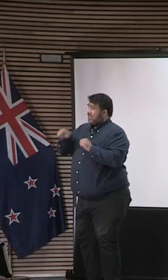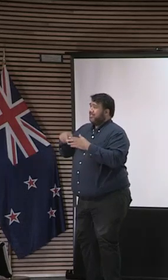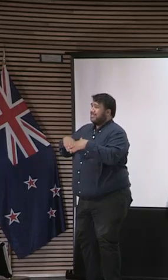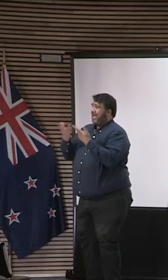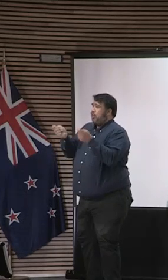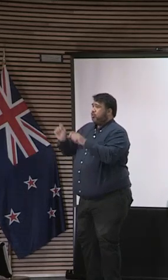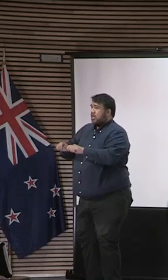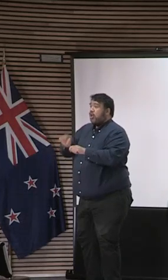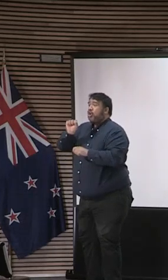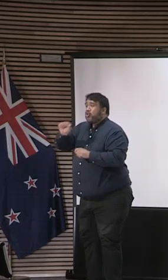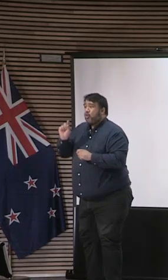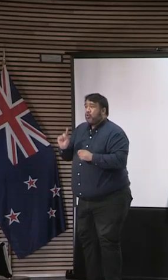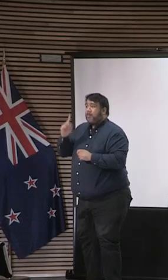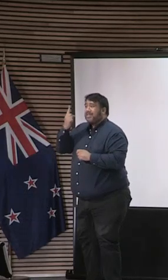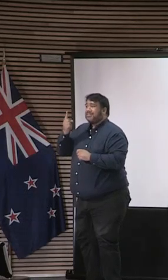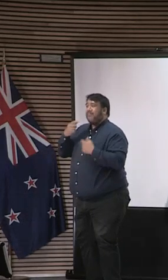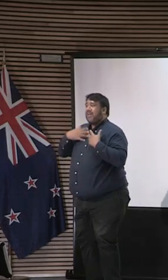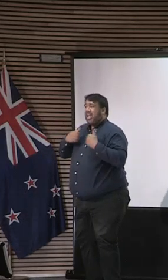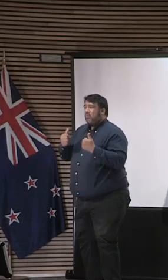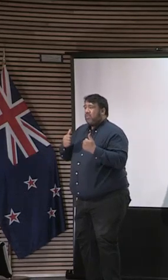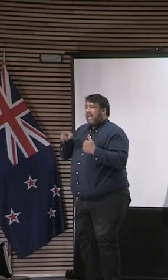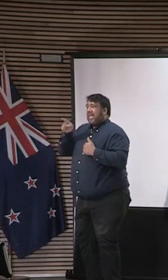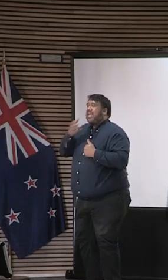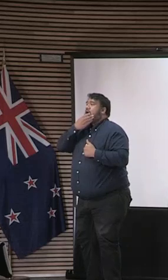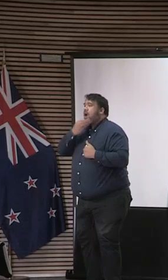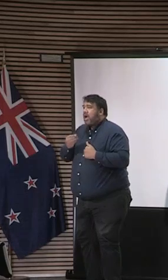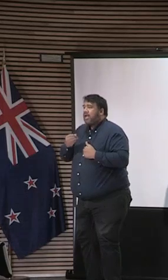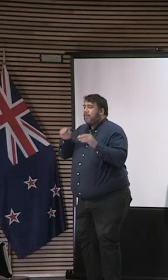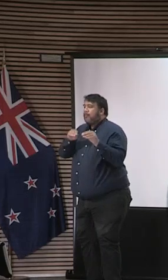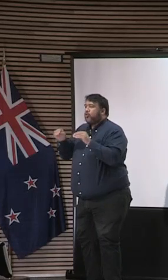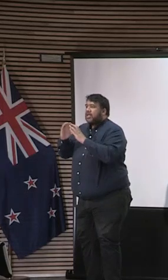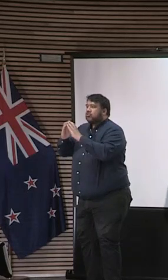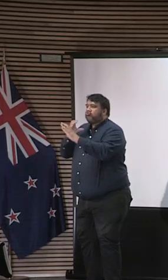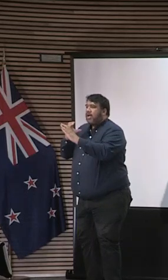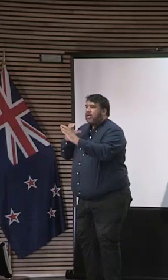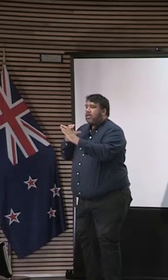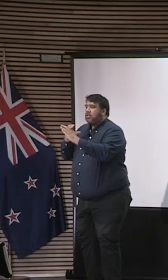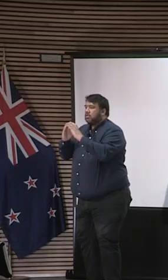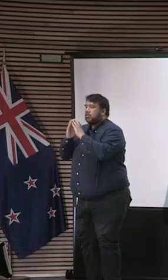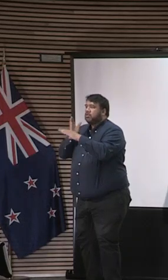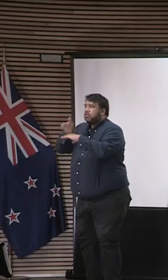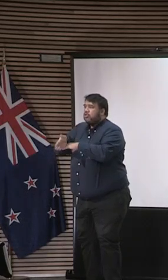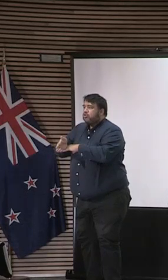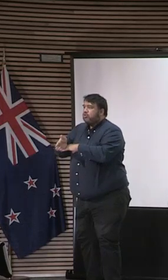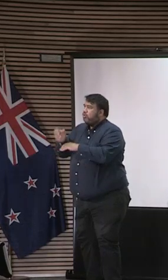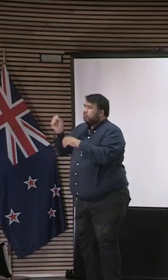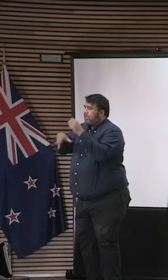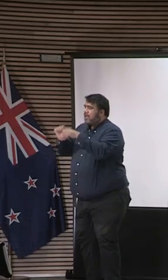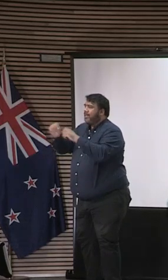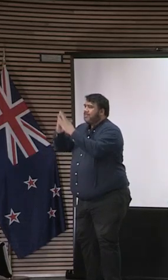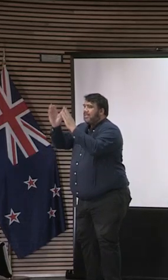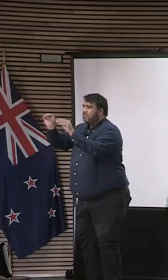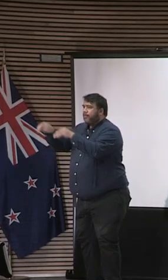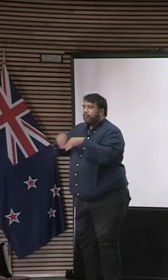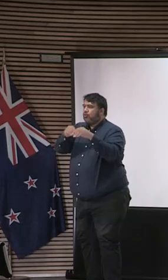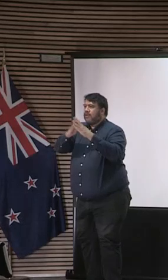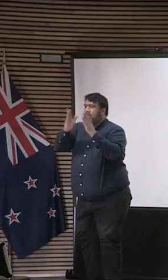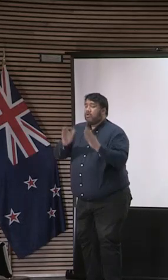mate. Ko te maere tenei ki a koe